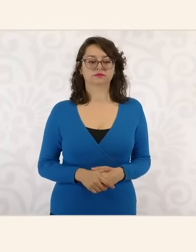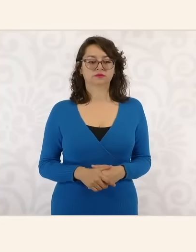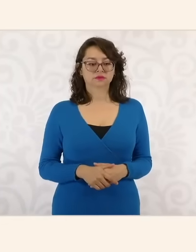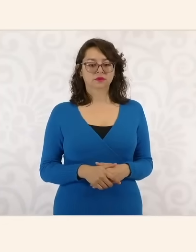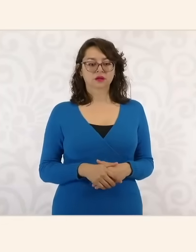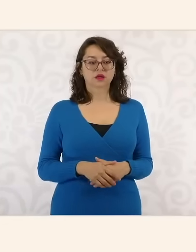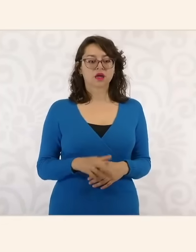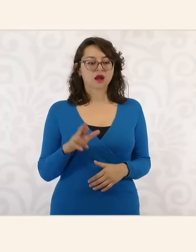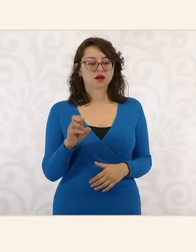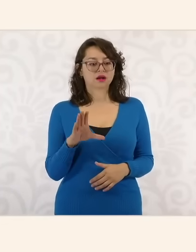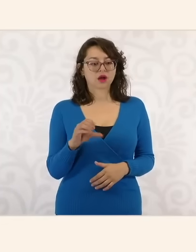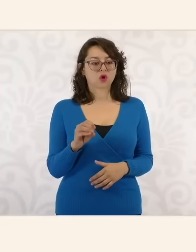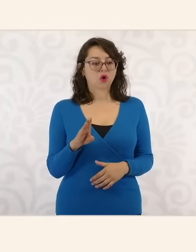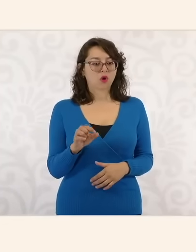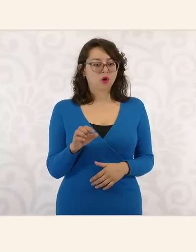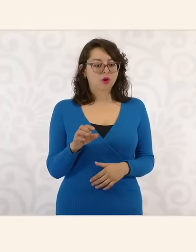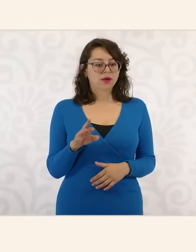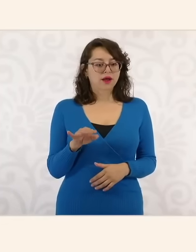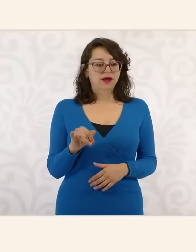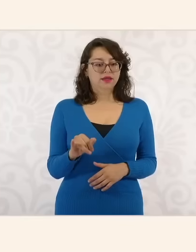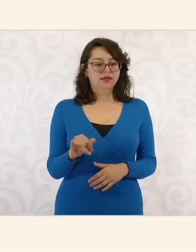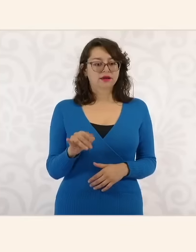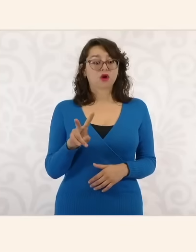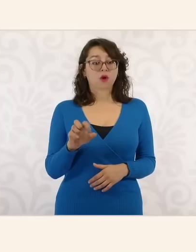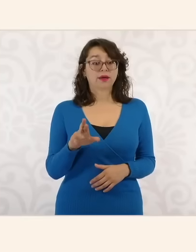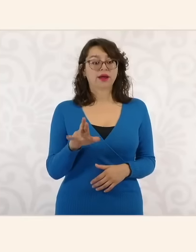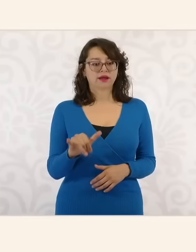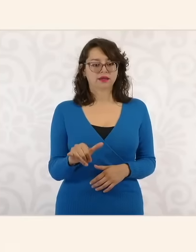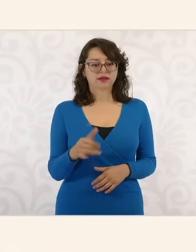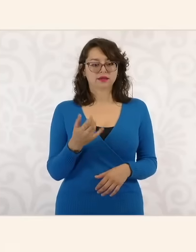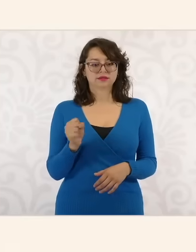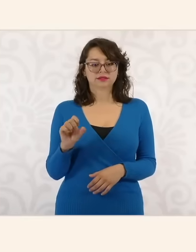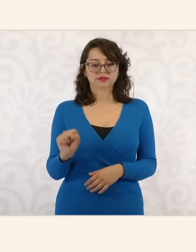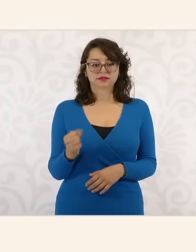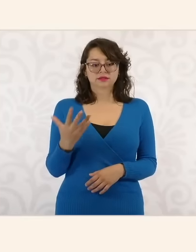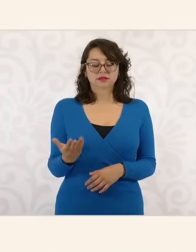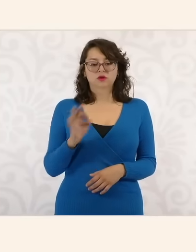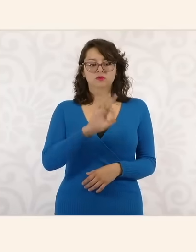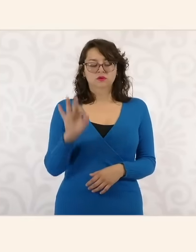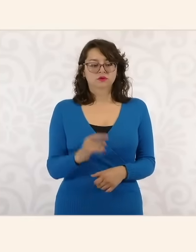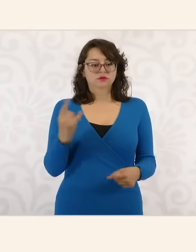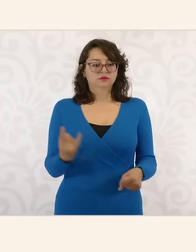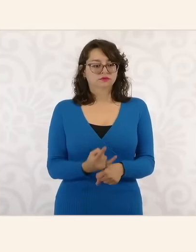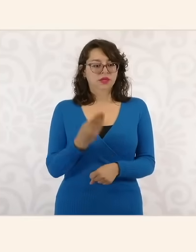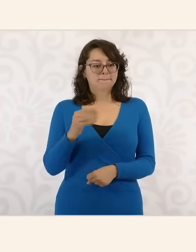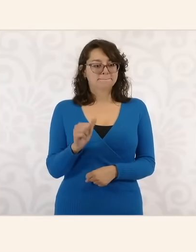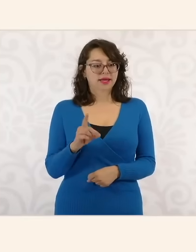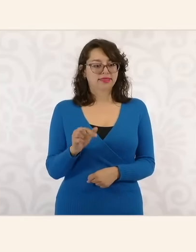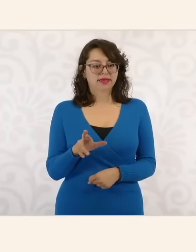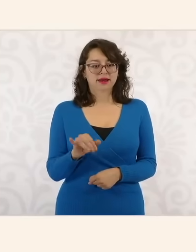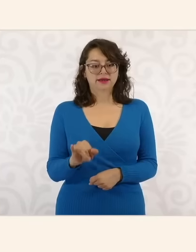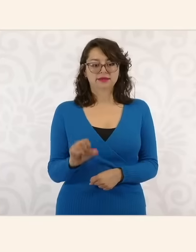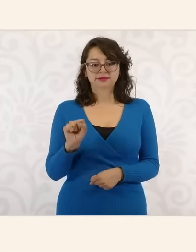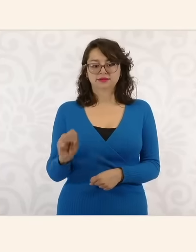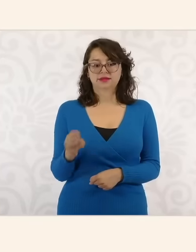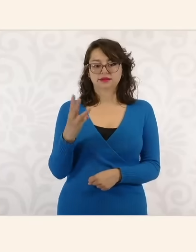Recovery con 66% en cumplimiento, Sonfarma con 63% en cumplimiento, Maderí con 63% en cumplimiento,